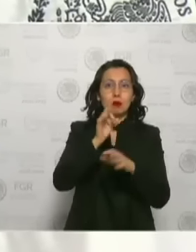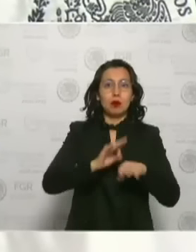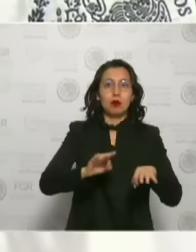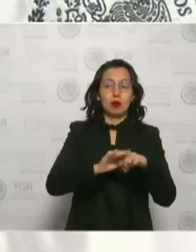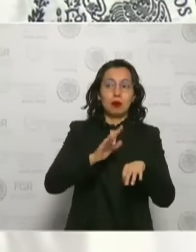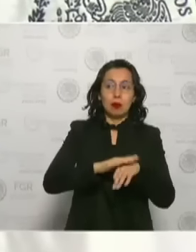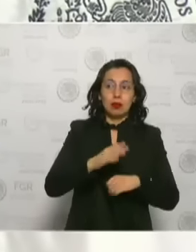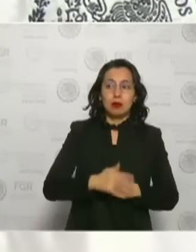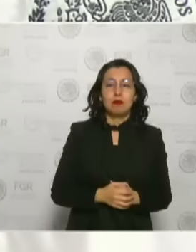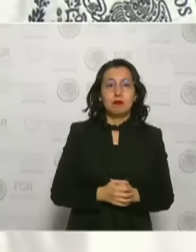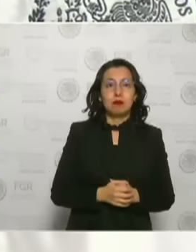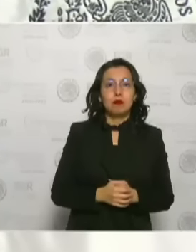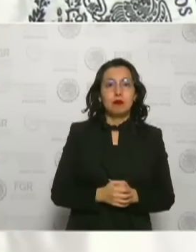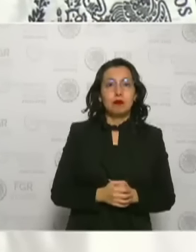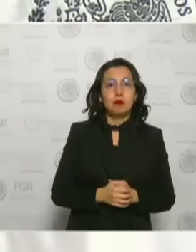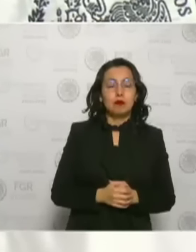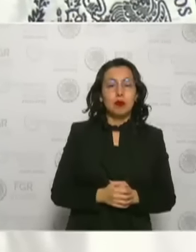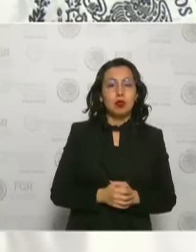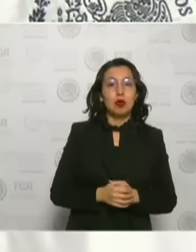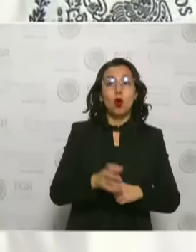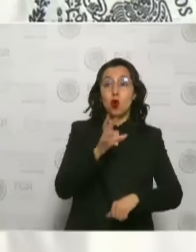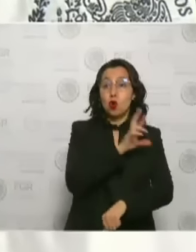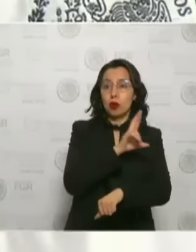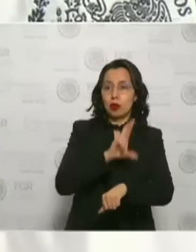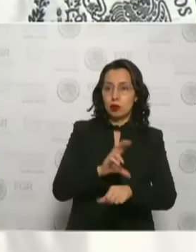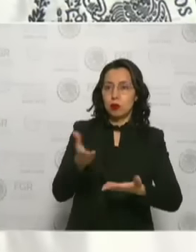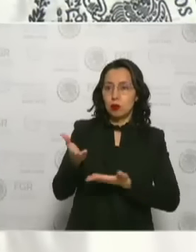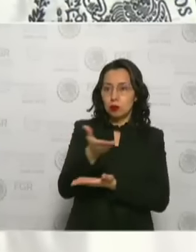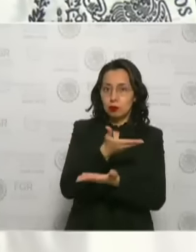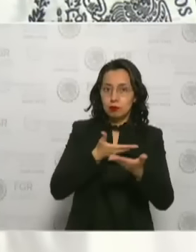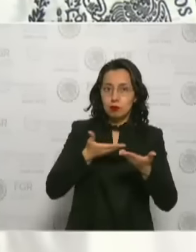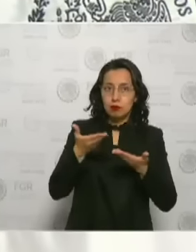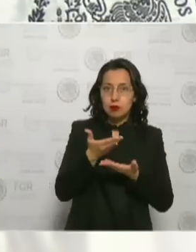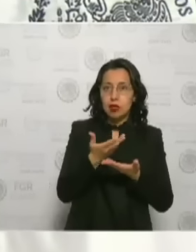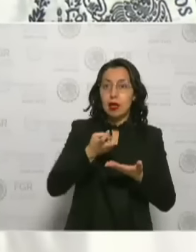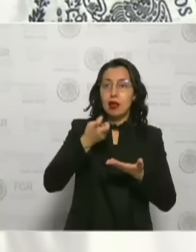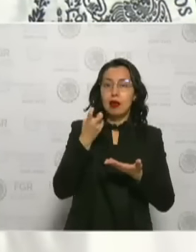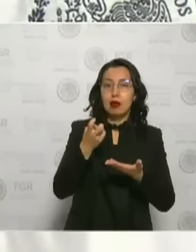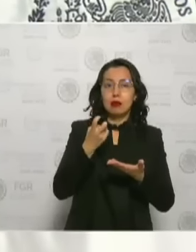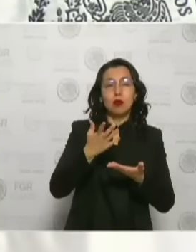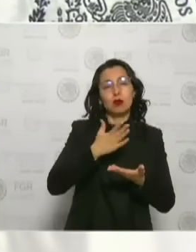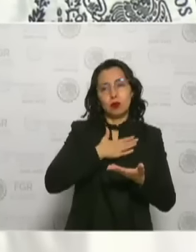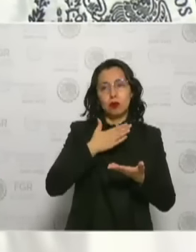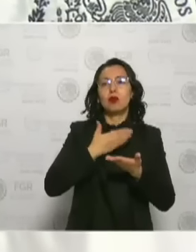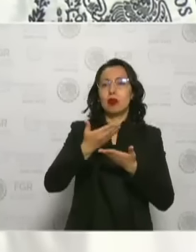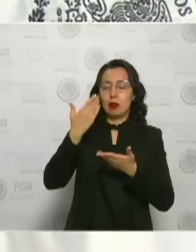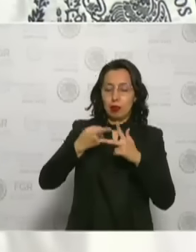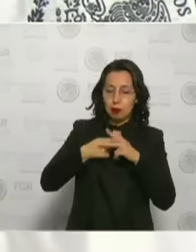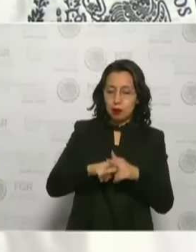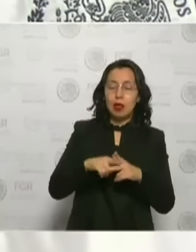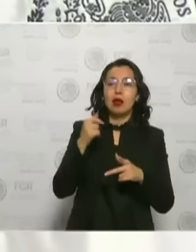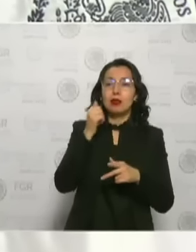Hablar de coordinación y colaboración ha sido una constante en mi desempeño como servidora pública.